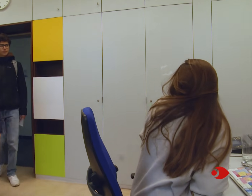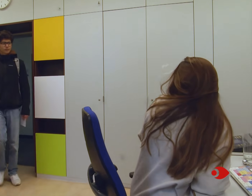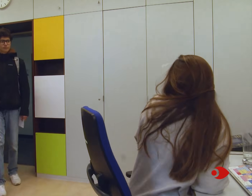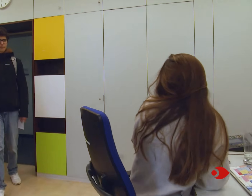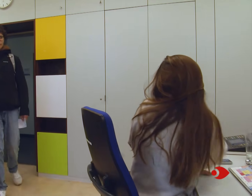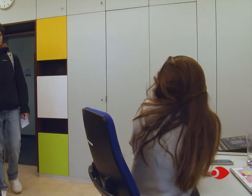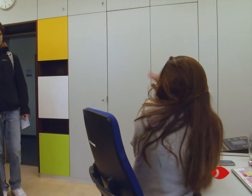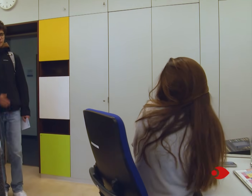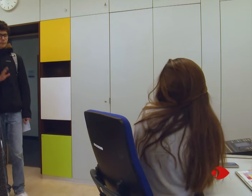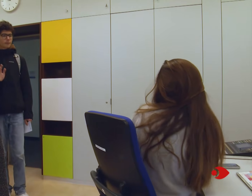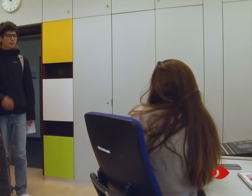Hallo. - Hi.